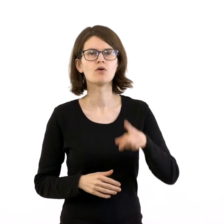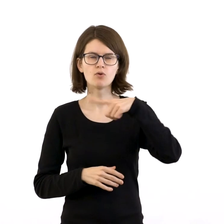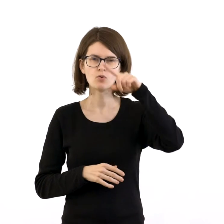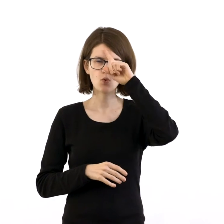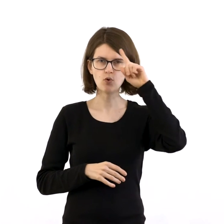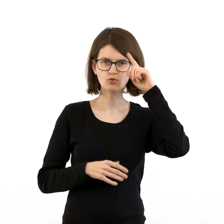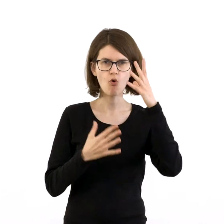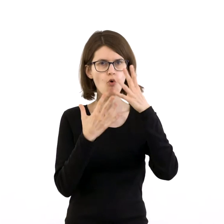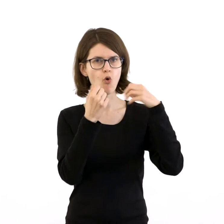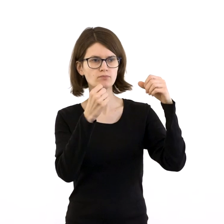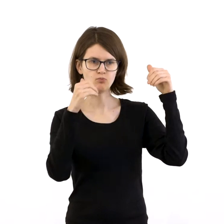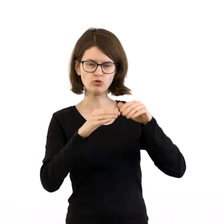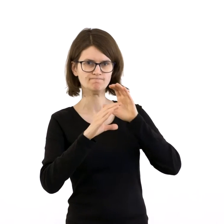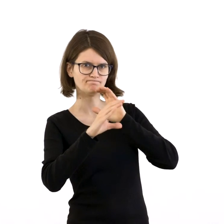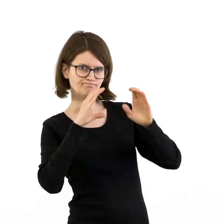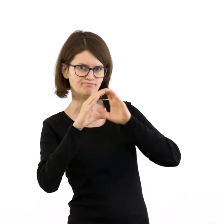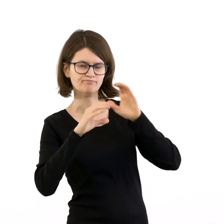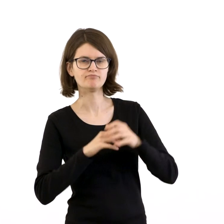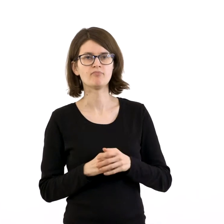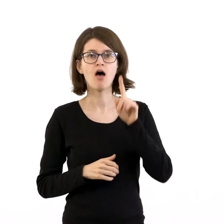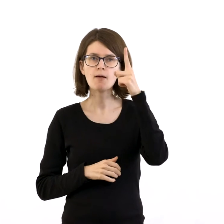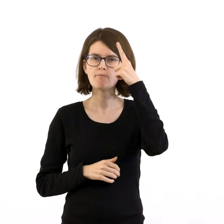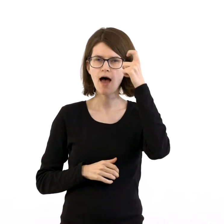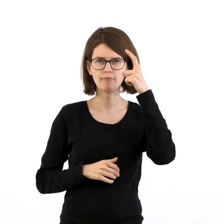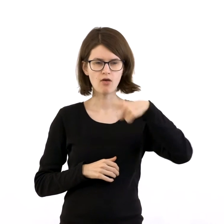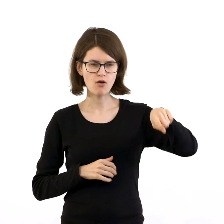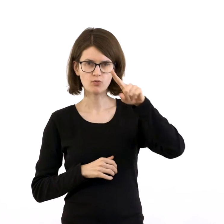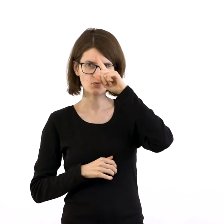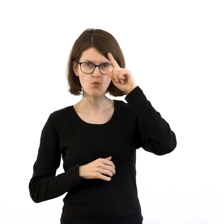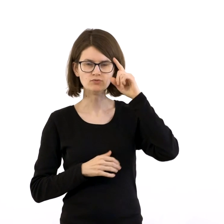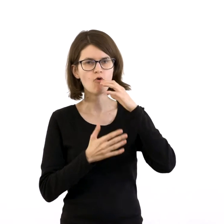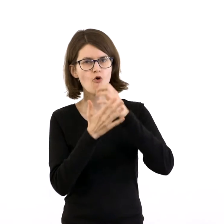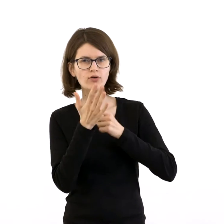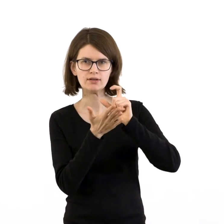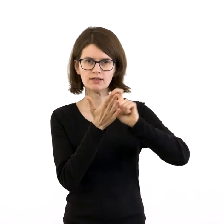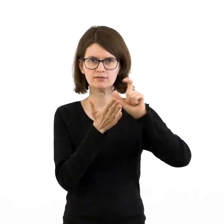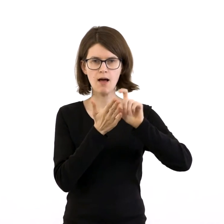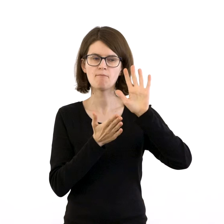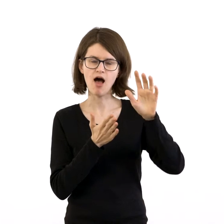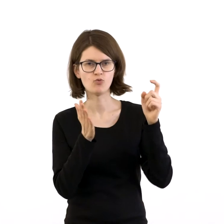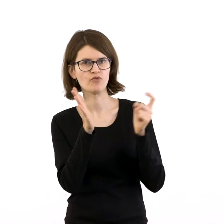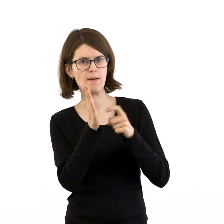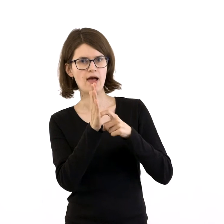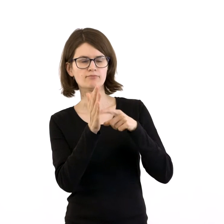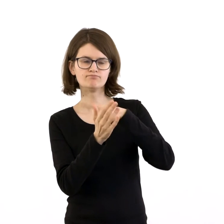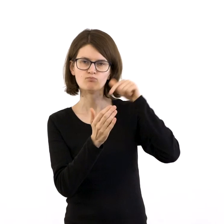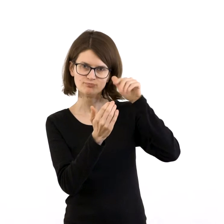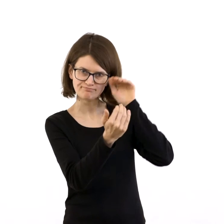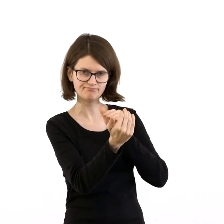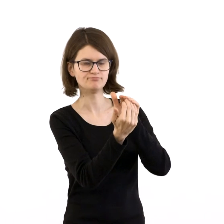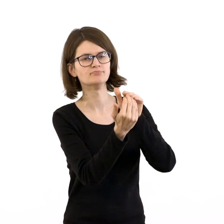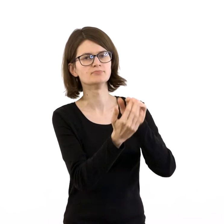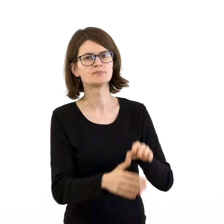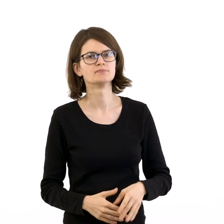Może być jednym z kanałów komunikacji z odbiorcami – pamiętajmy, by dostosowywać nasz przekaz do oczekiwań osób, które korzystają z Instagrama.